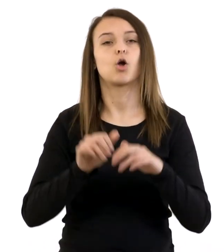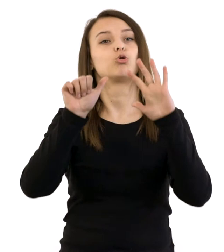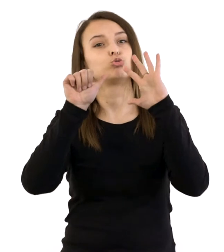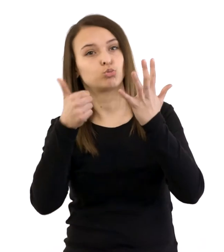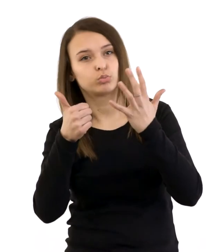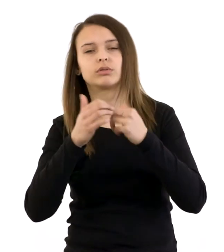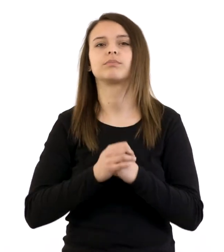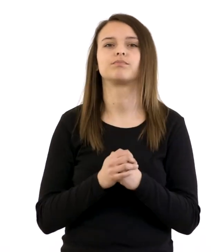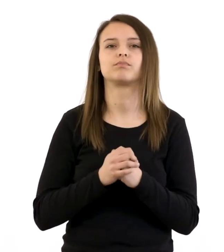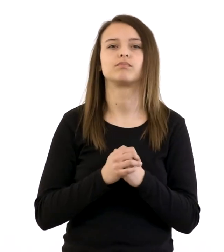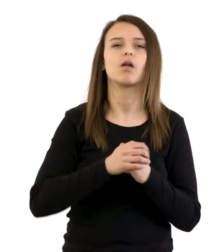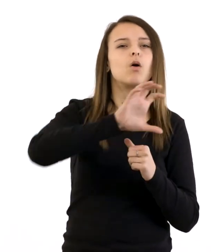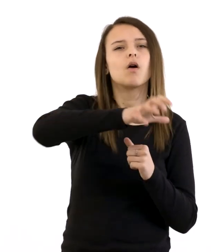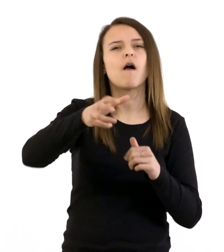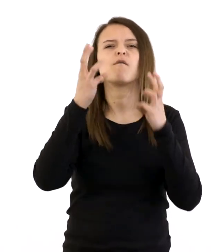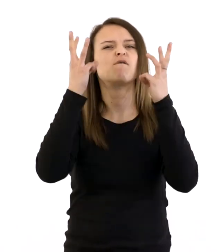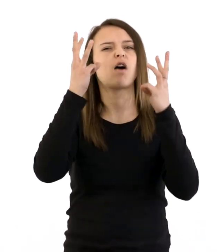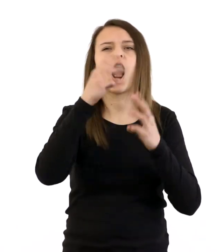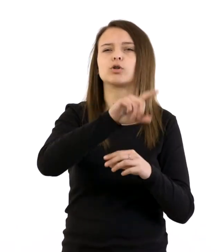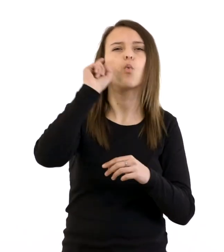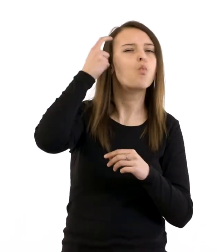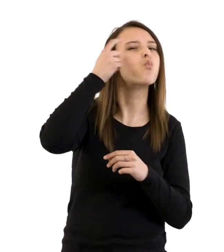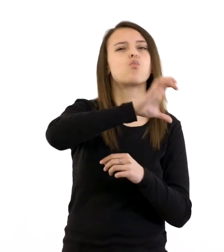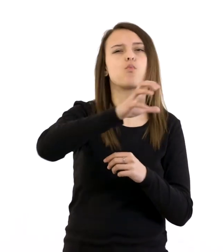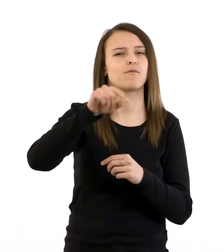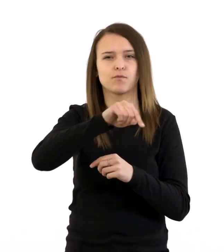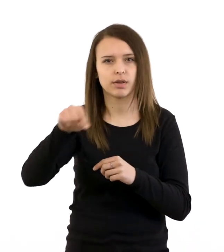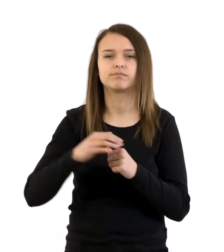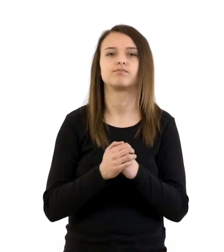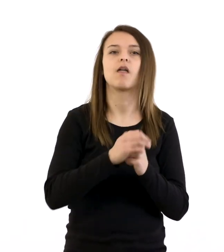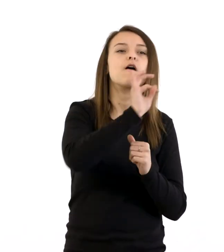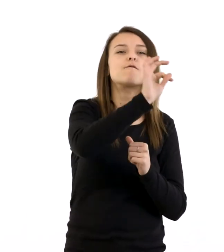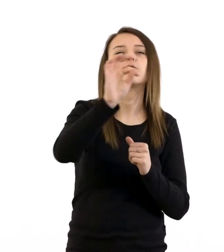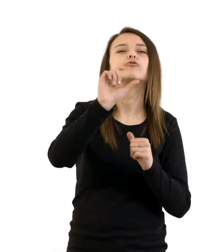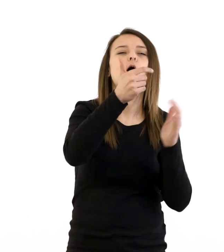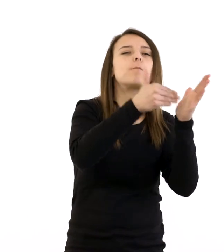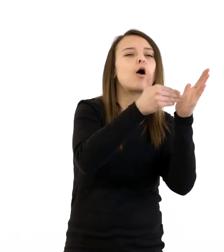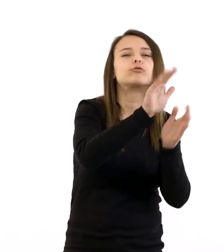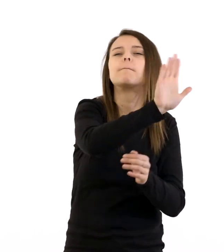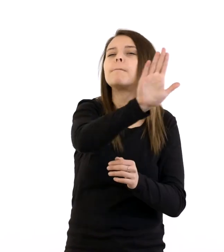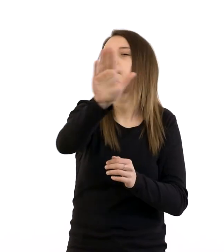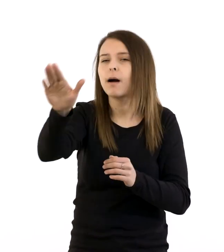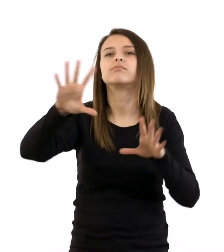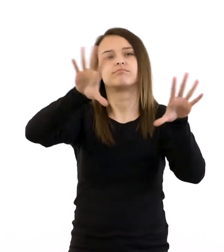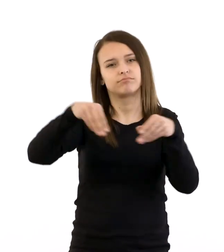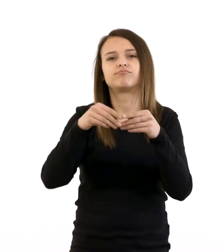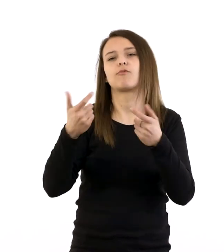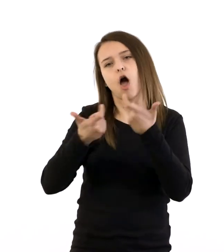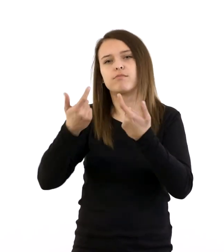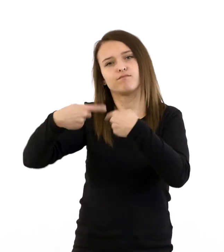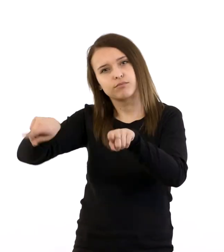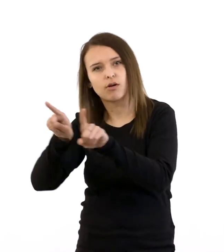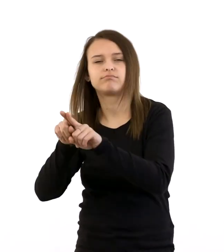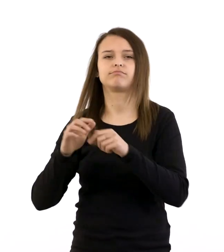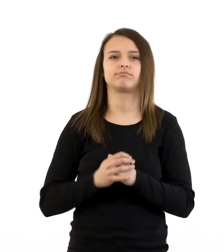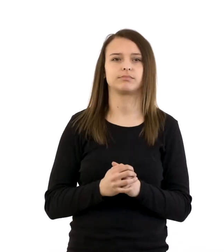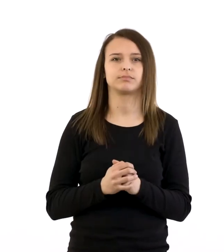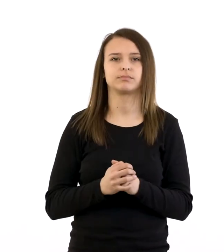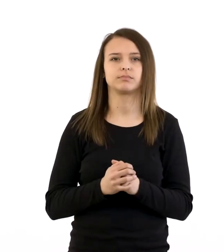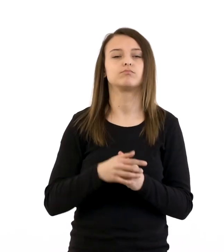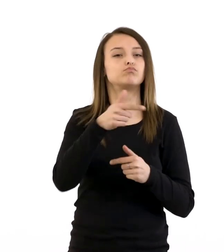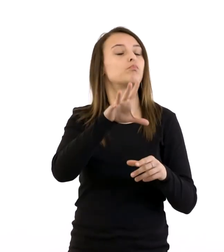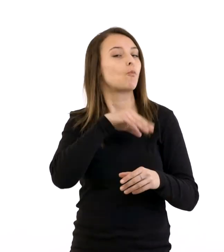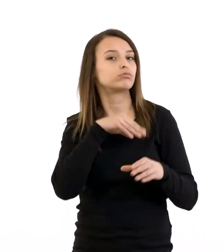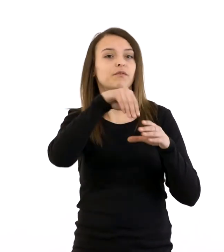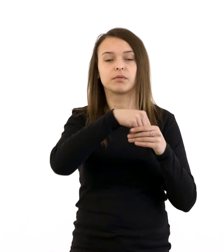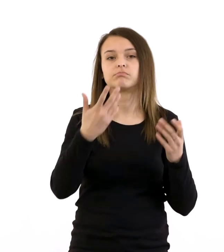6.Kluczowe zasoby określają czego potrzebujemy do zrealizowania propozycji wartości. Tutaj możemy wymienić: